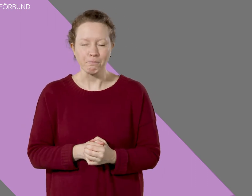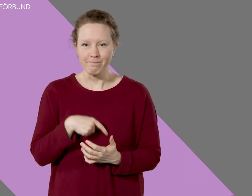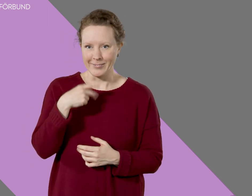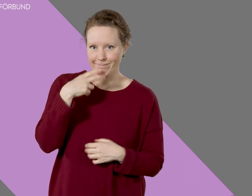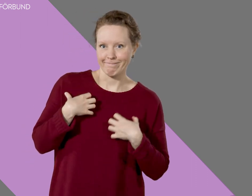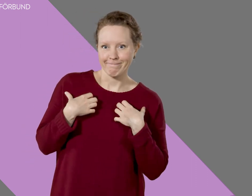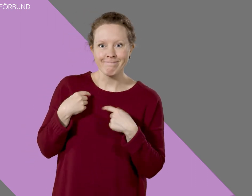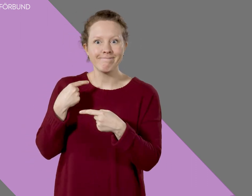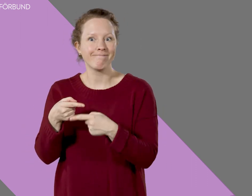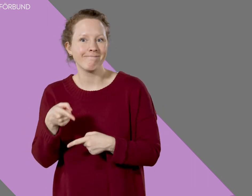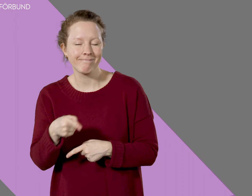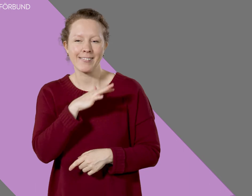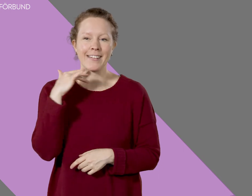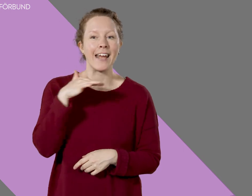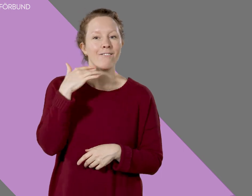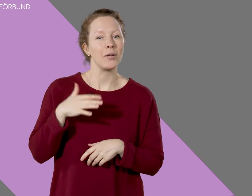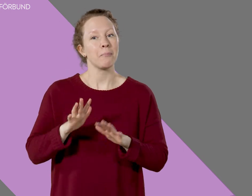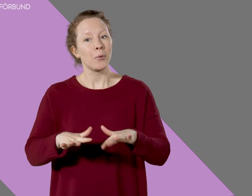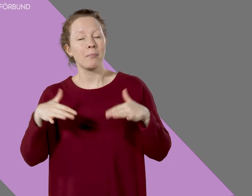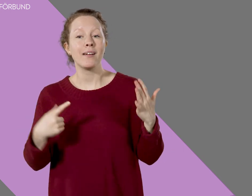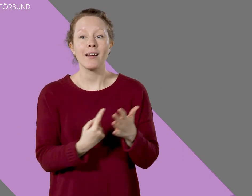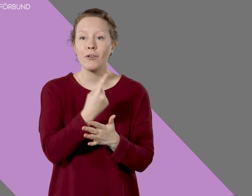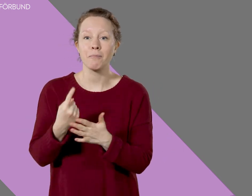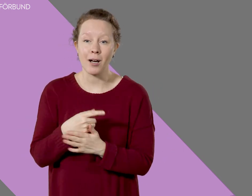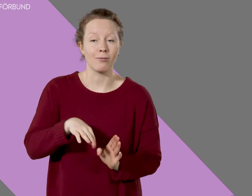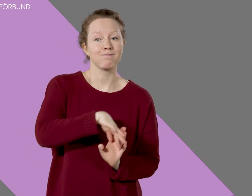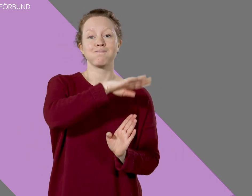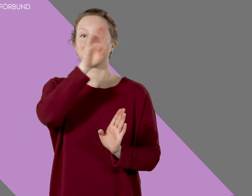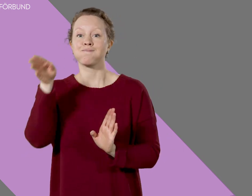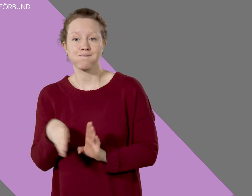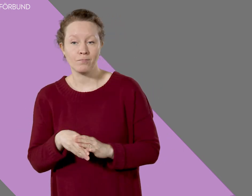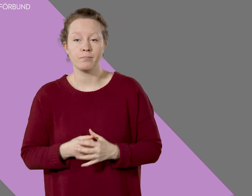Vi kan se fram emot en trivsam publiktillställning som pågår hela dagen.